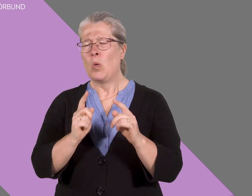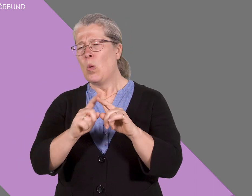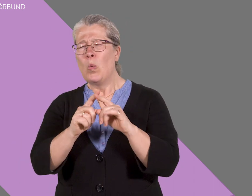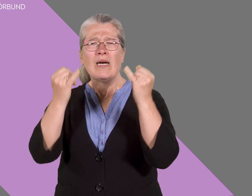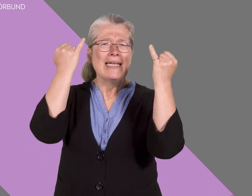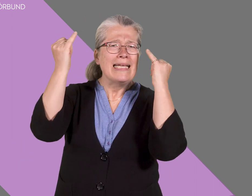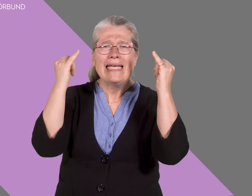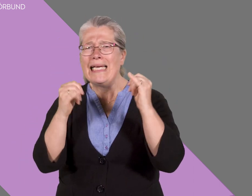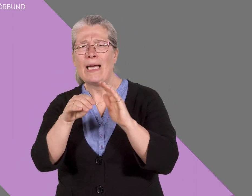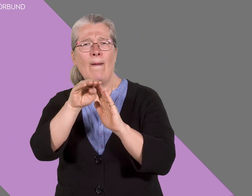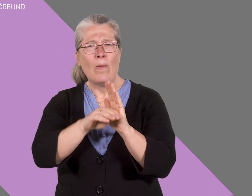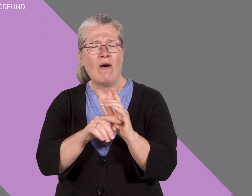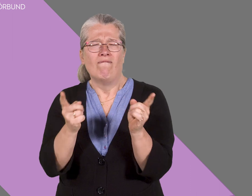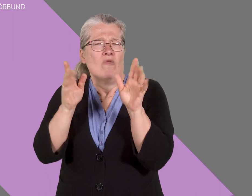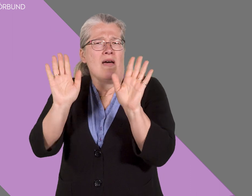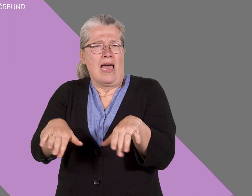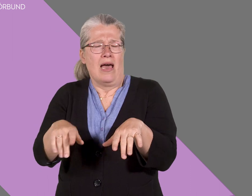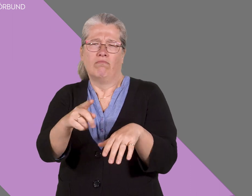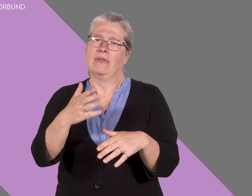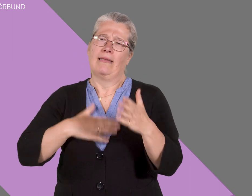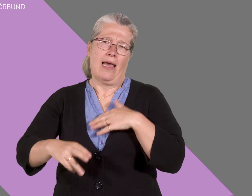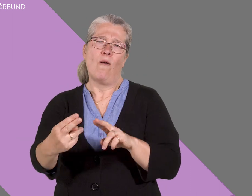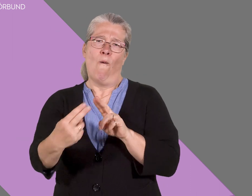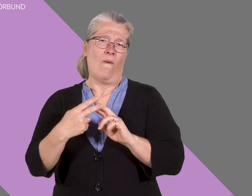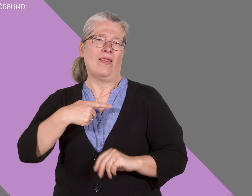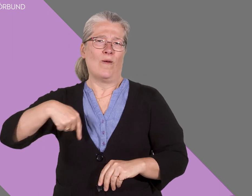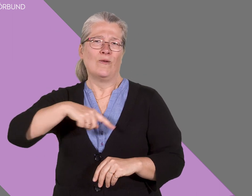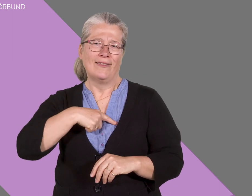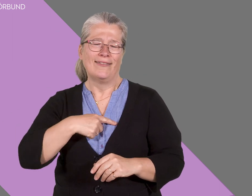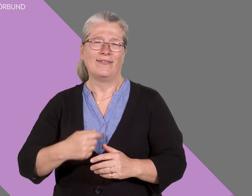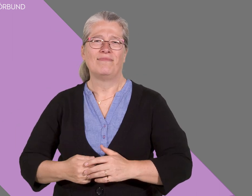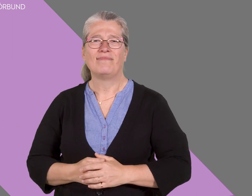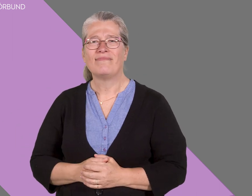Du är välkommen att kontakta oss med vilka programidéer som helst!